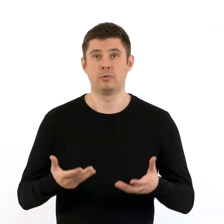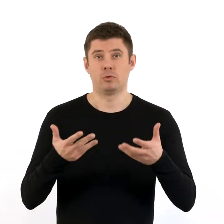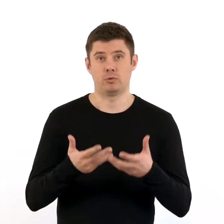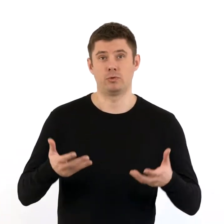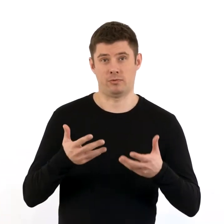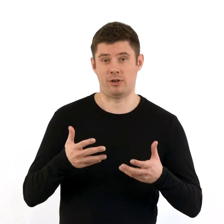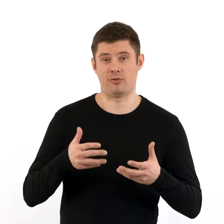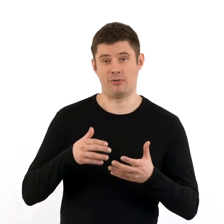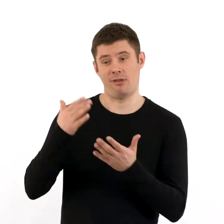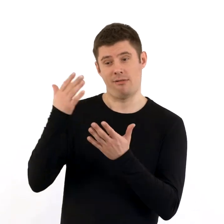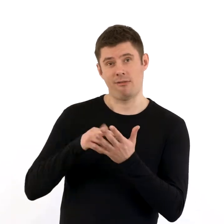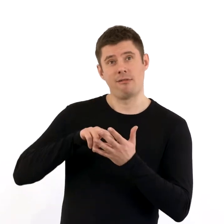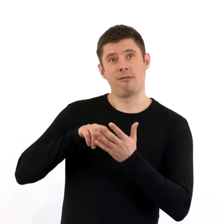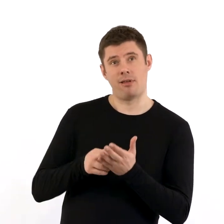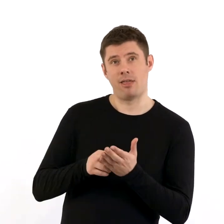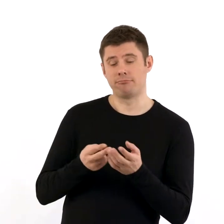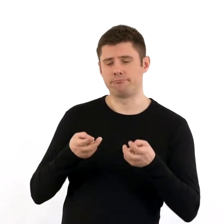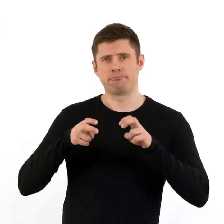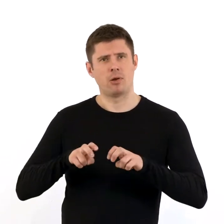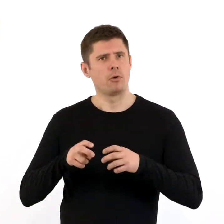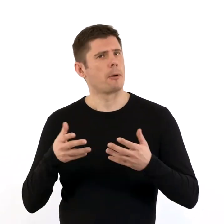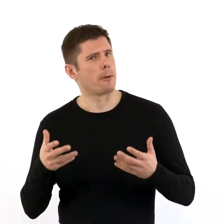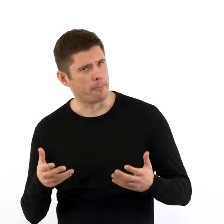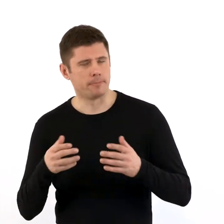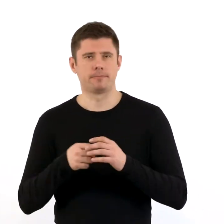Jak założyć stowarzyszenie rejestrowe?